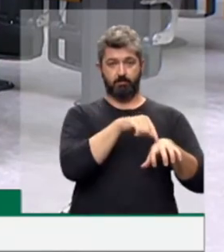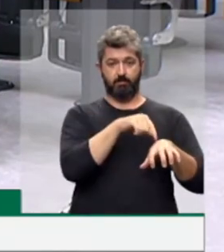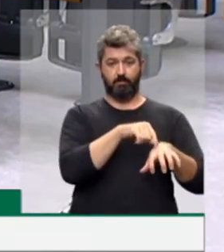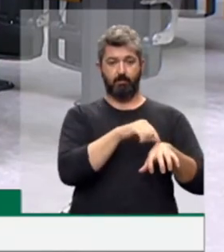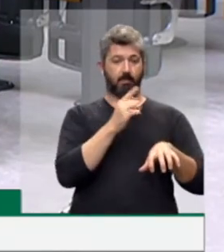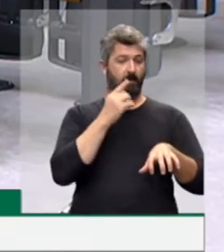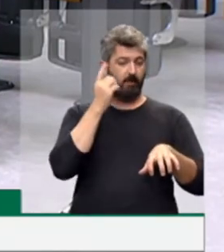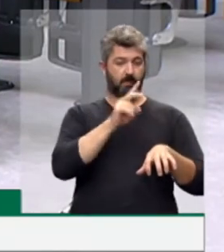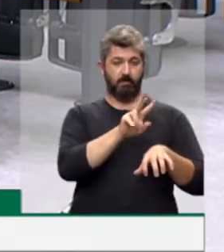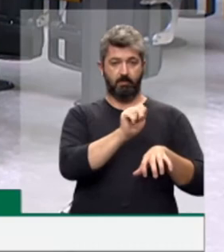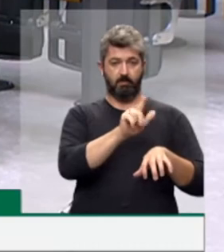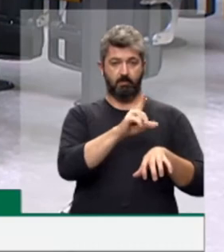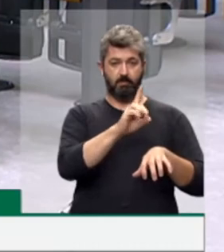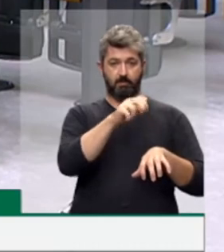UCZAI, PT PELA LIDERANÇA DO PT.